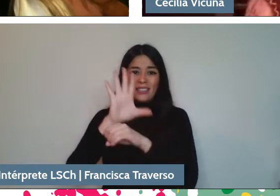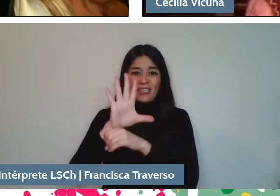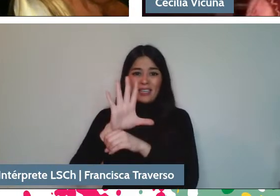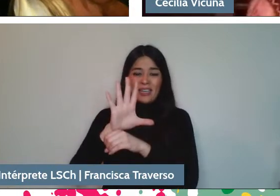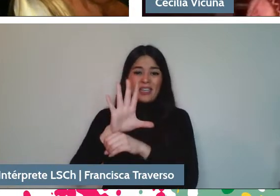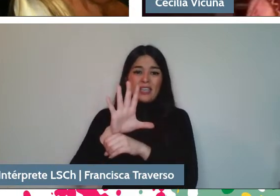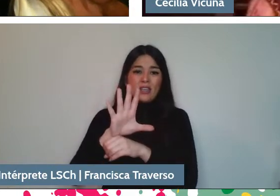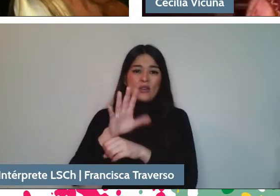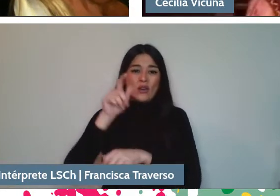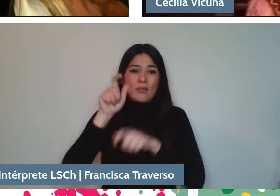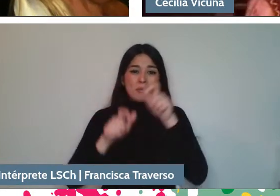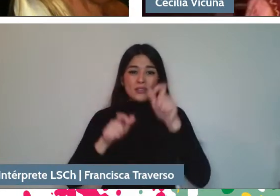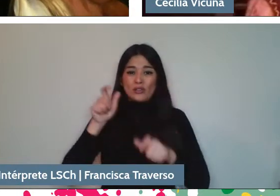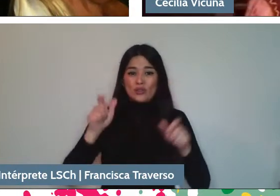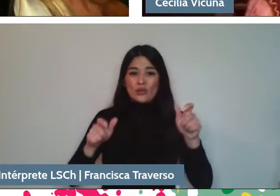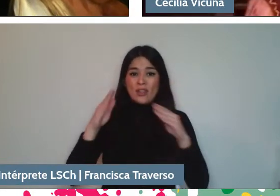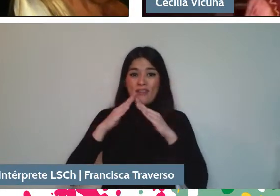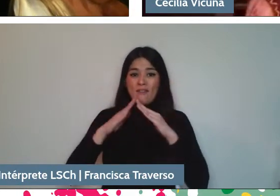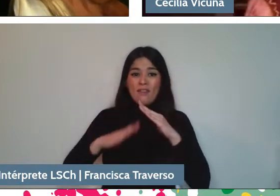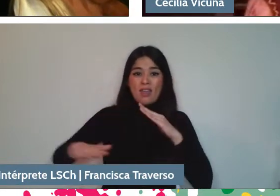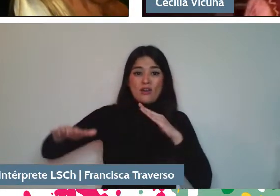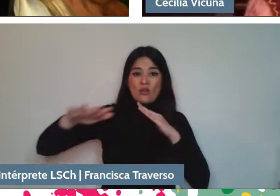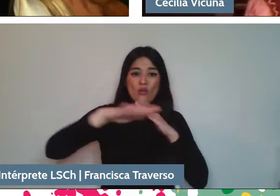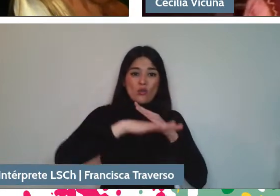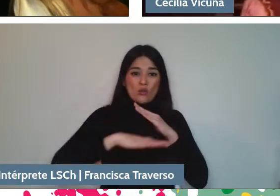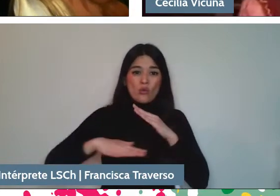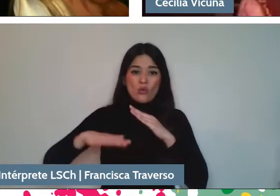y ahí, cowboys, y yo sabía que yo no era cowboy.